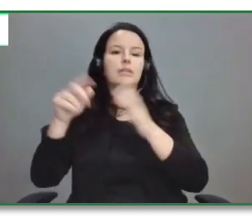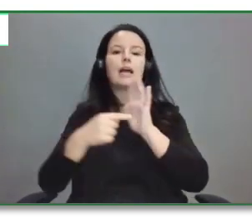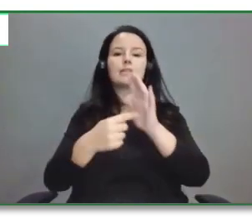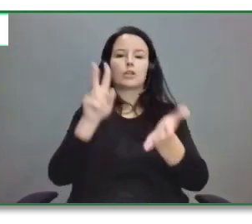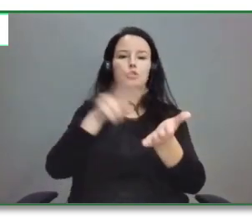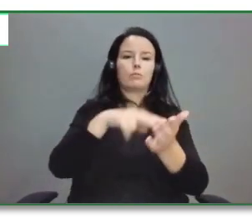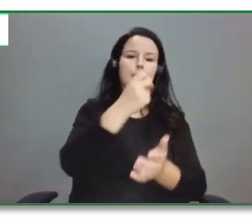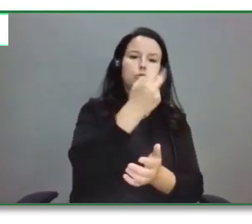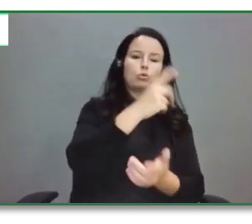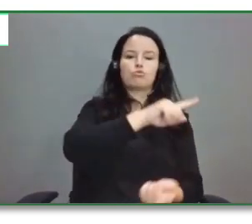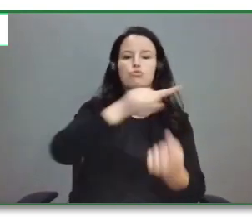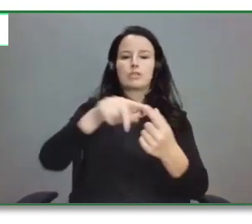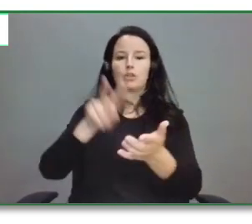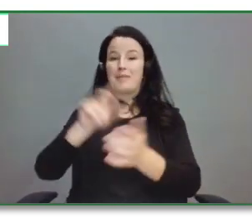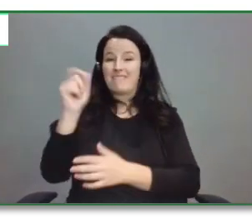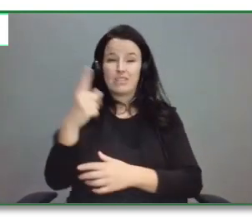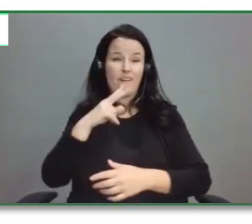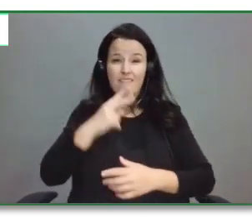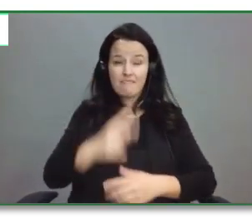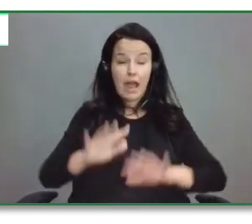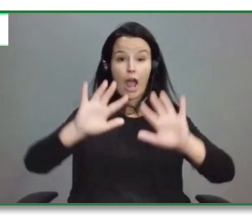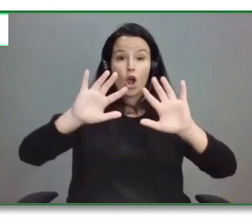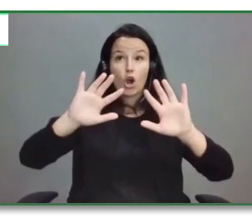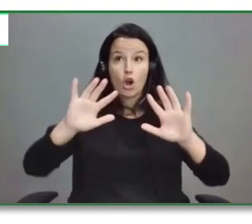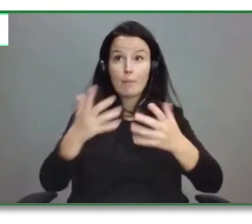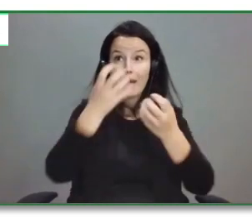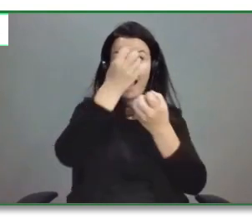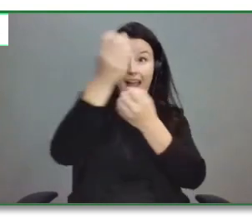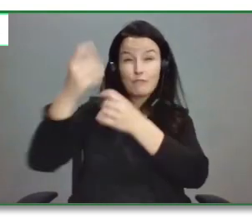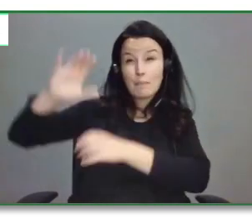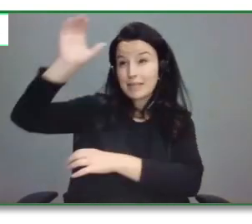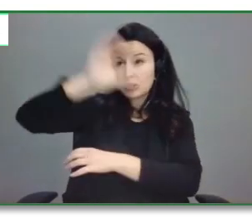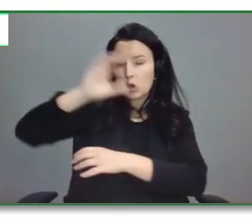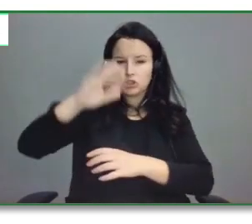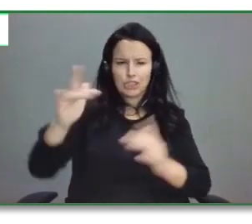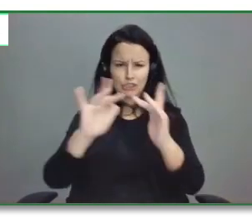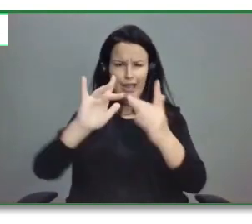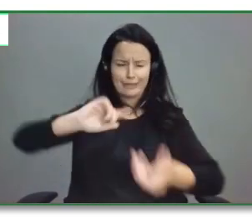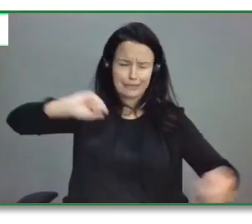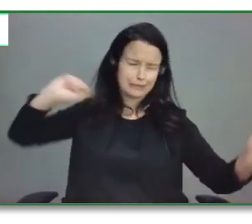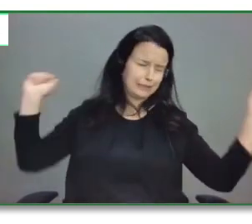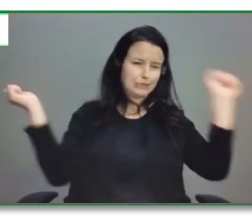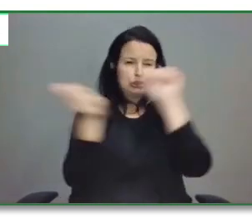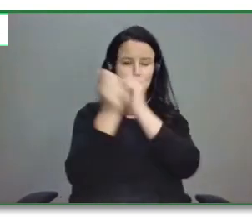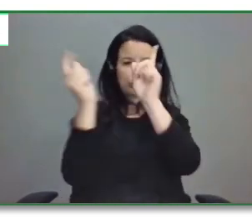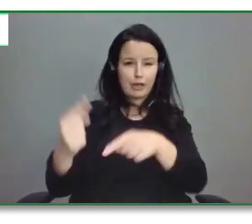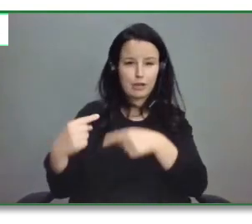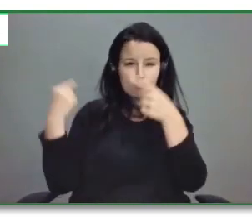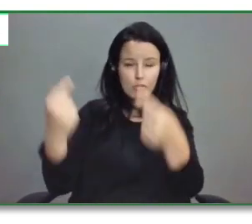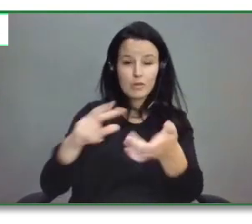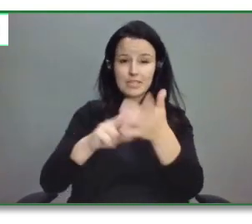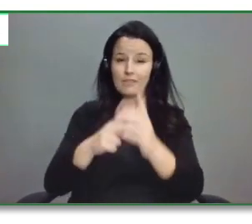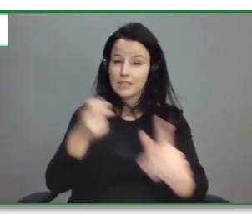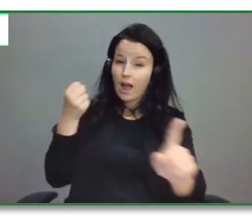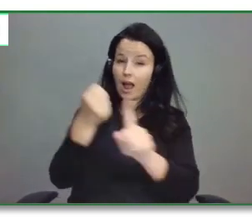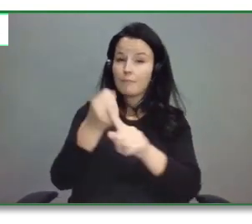internet a transformé notre façon d'obtenir des informations de communiquer entre nous il a donc eu un